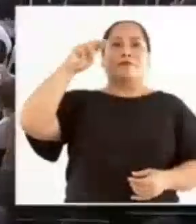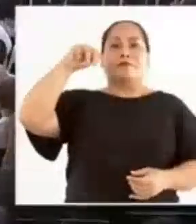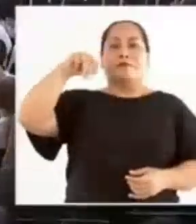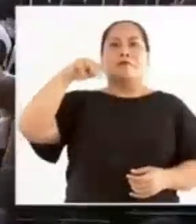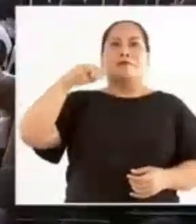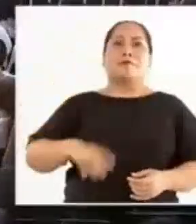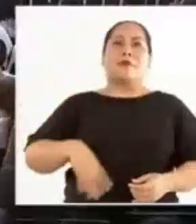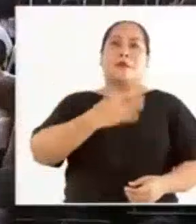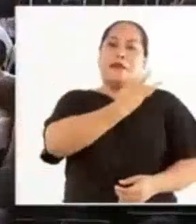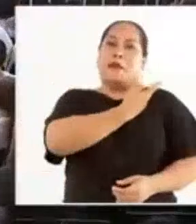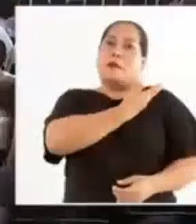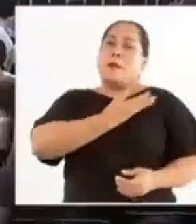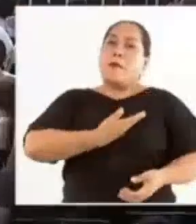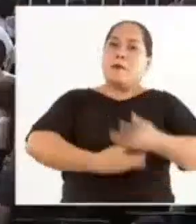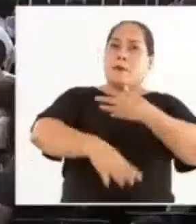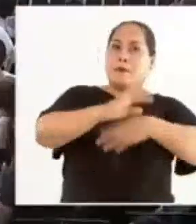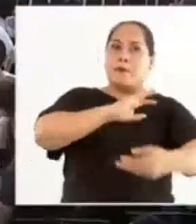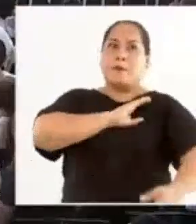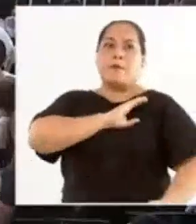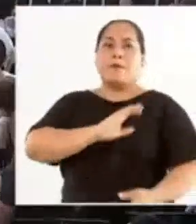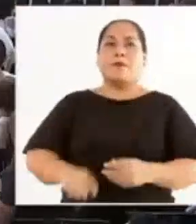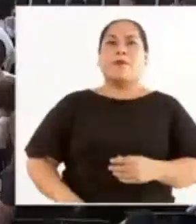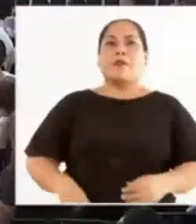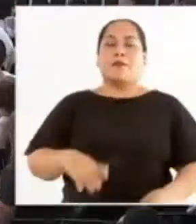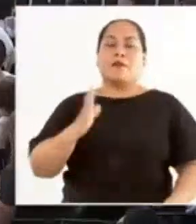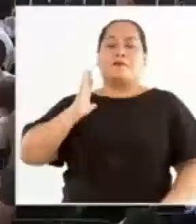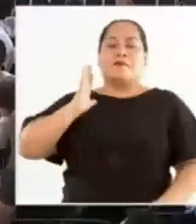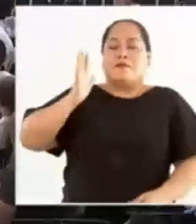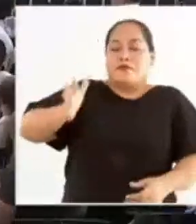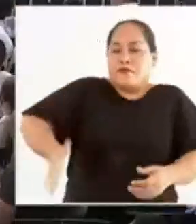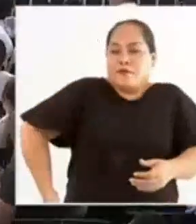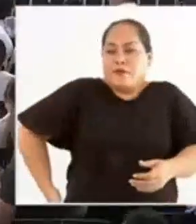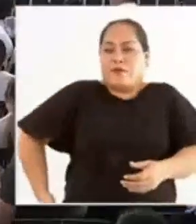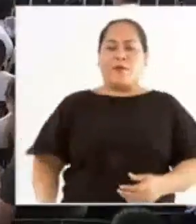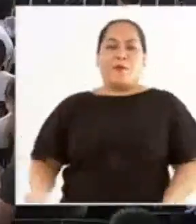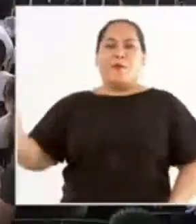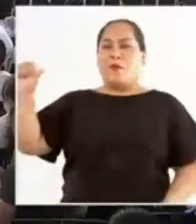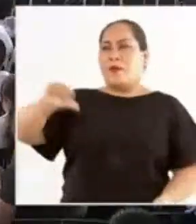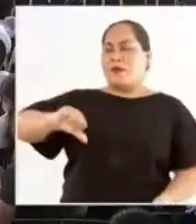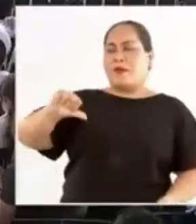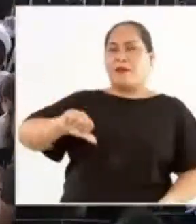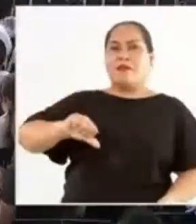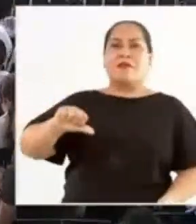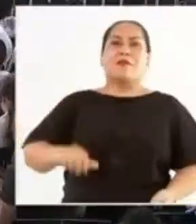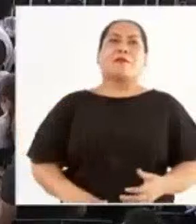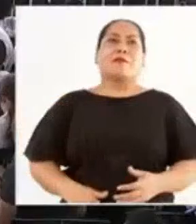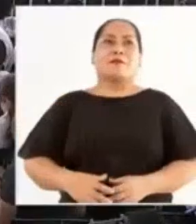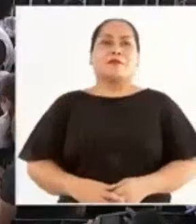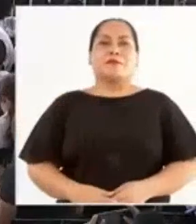nos llena de orgullo que esté nuevamente aquí con nosotros en el Edén de México, donde se le